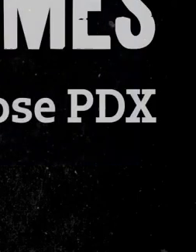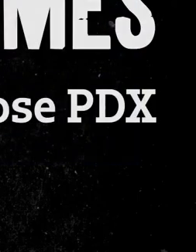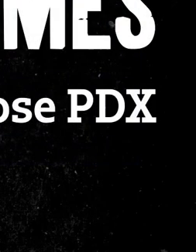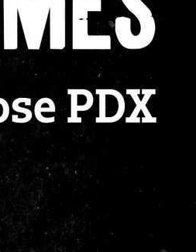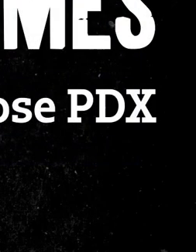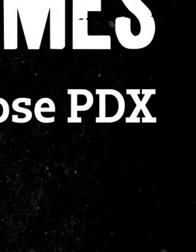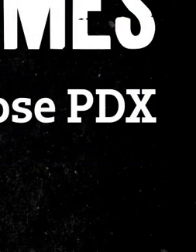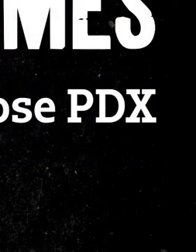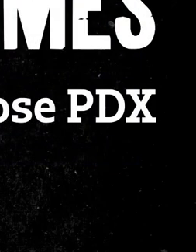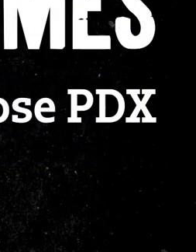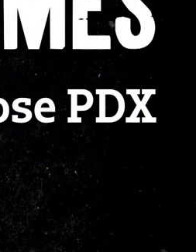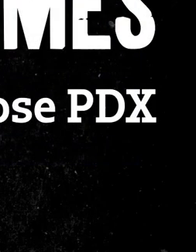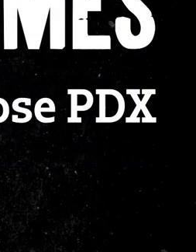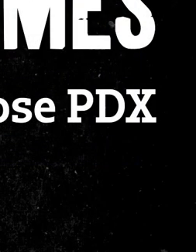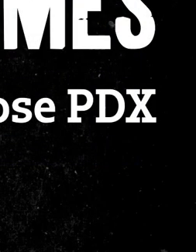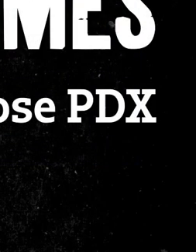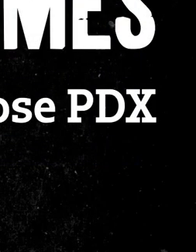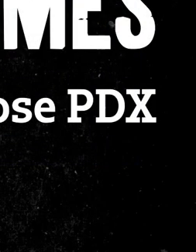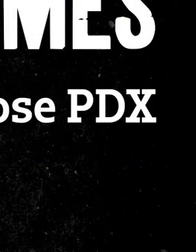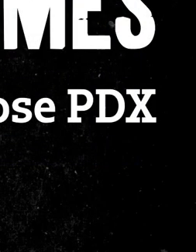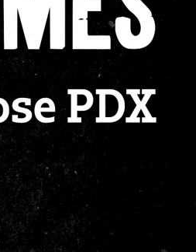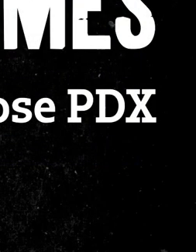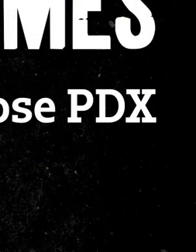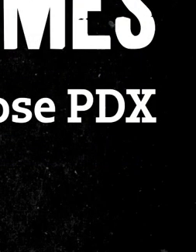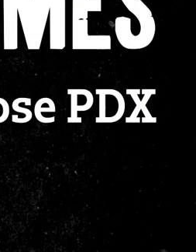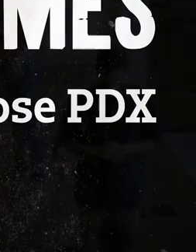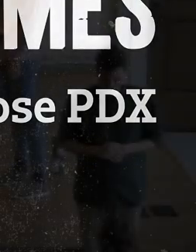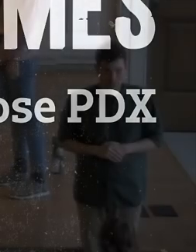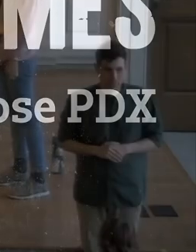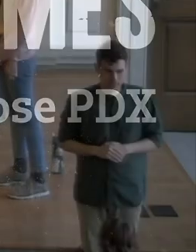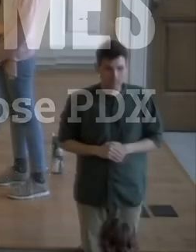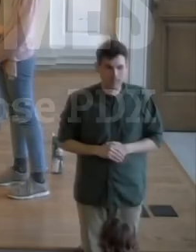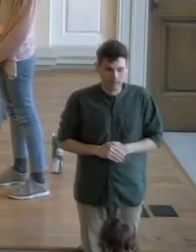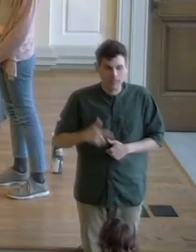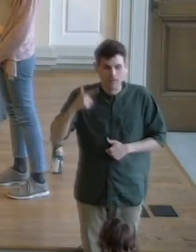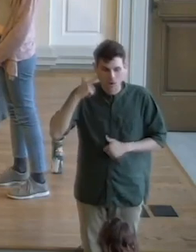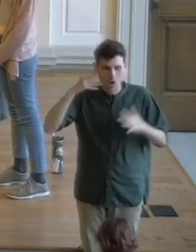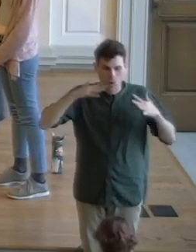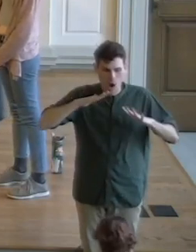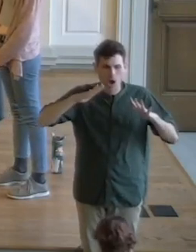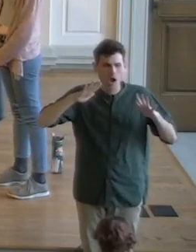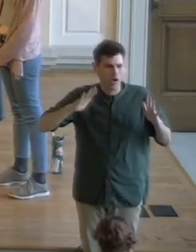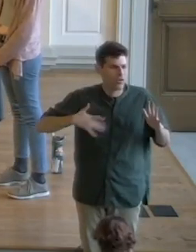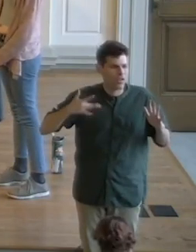Lo Mejor de Lo Mejor de Los Tiempos Acchord del Transpose PDX Estamos muy lejos, muy lejos